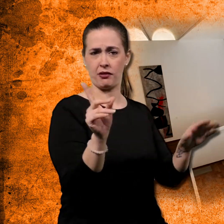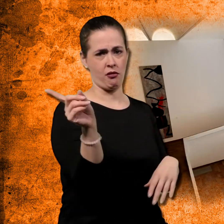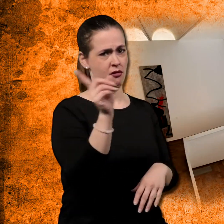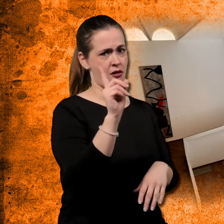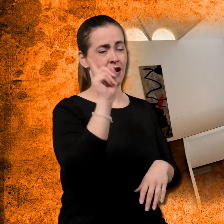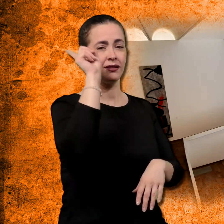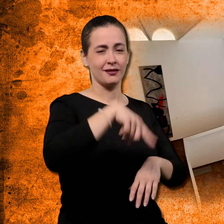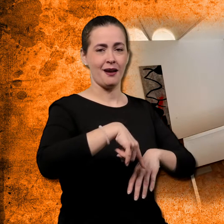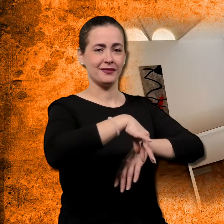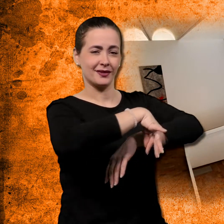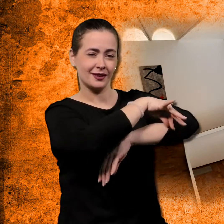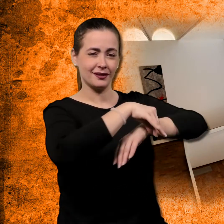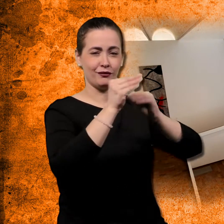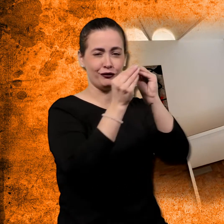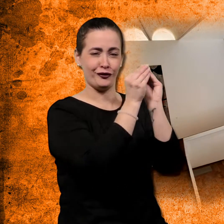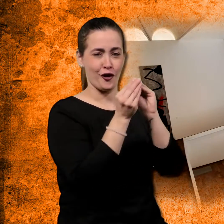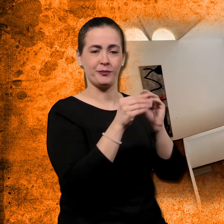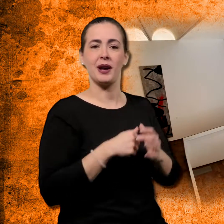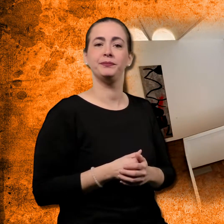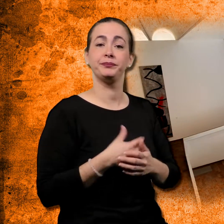sinó també pels seus plantejaments arquitectònics i museològics.